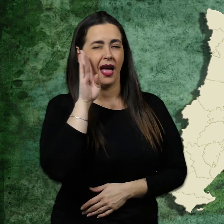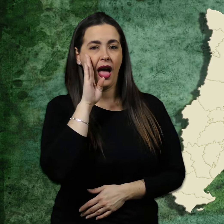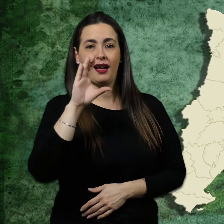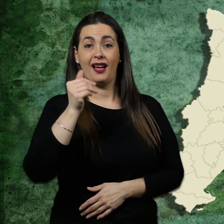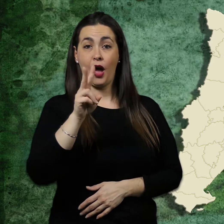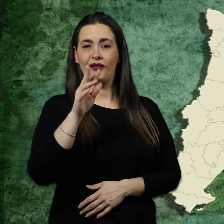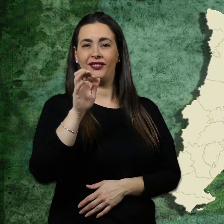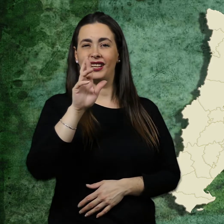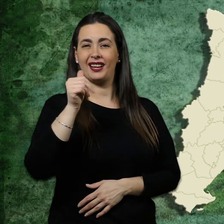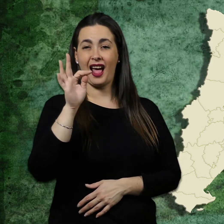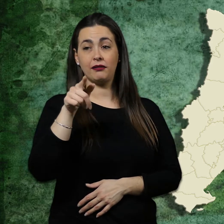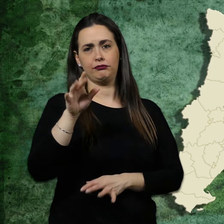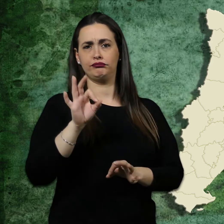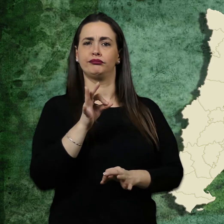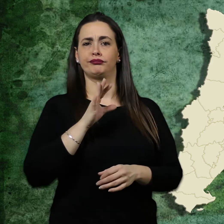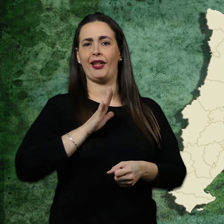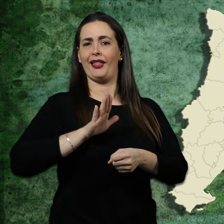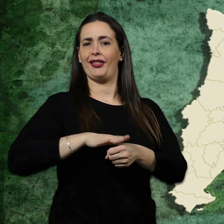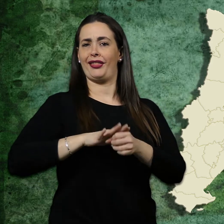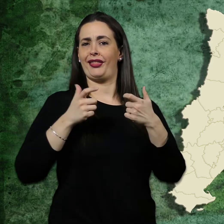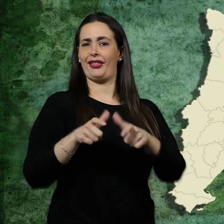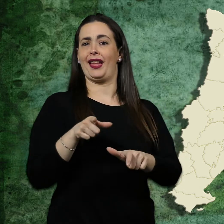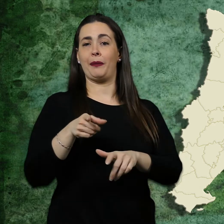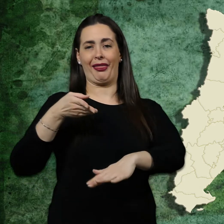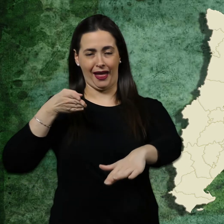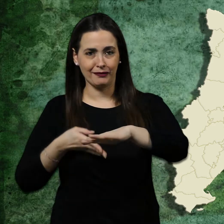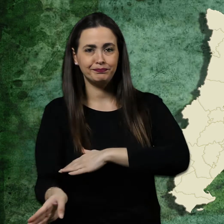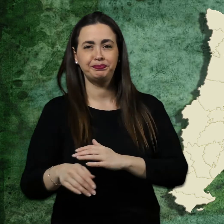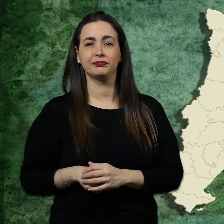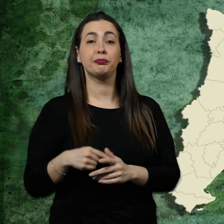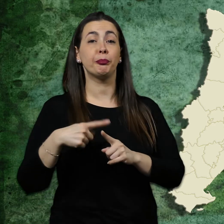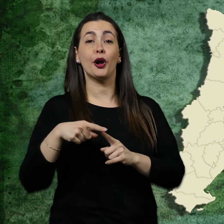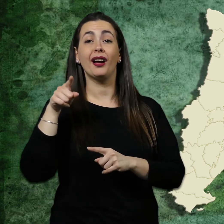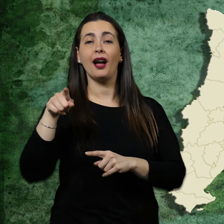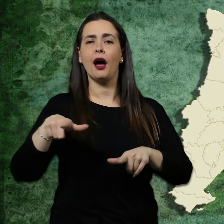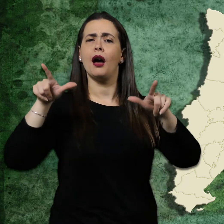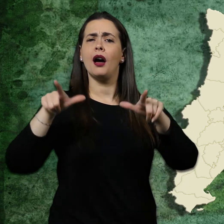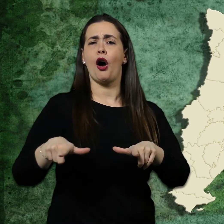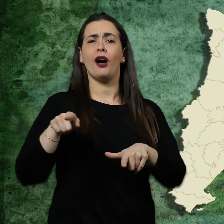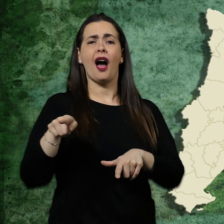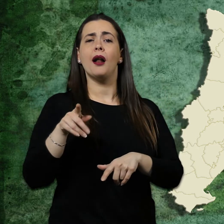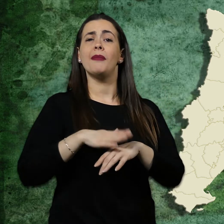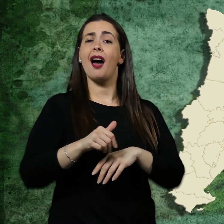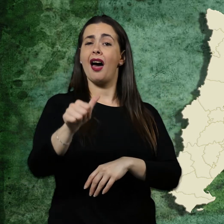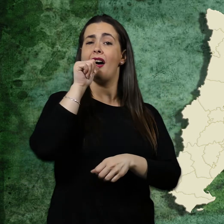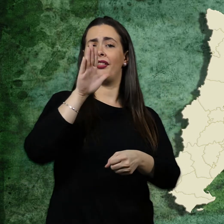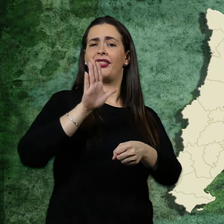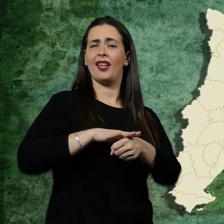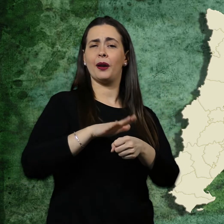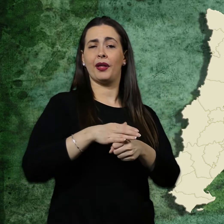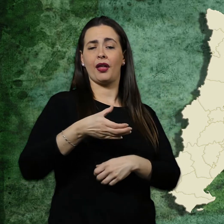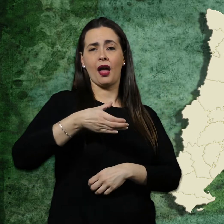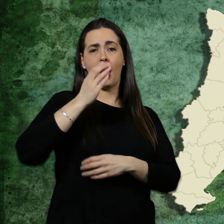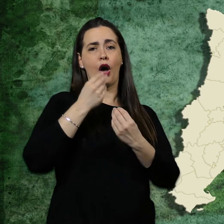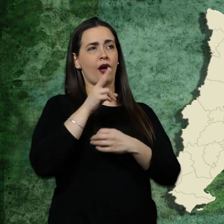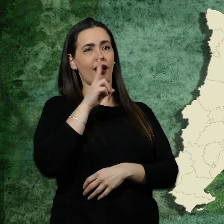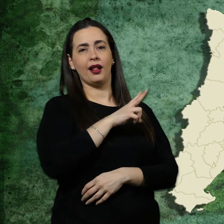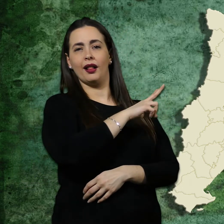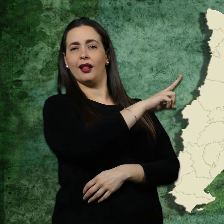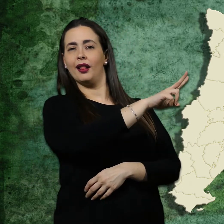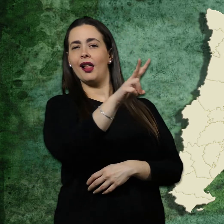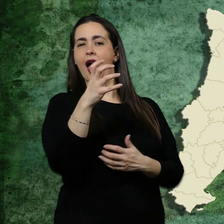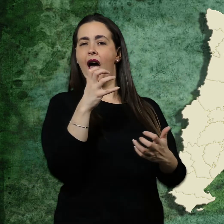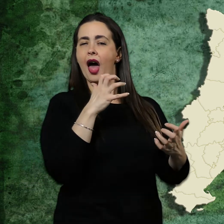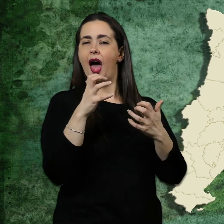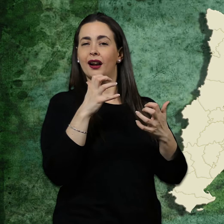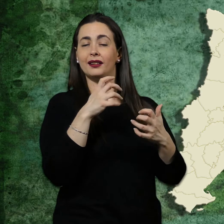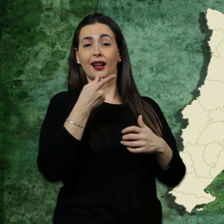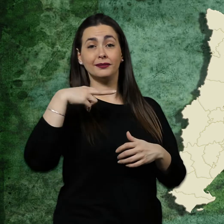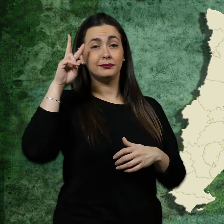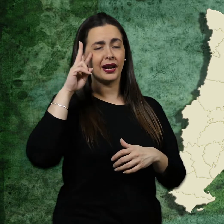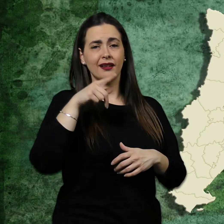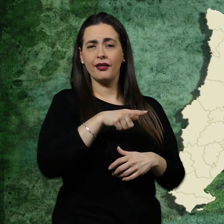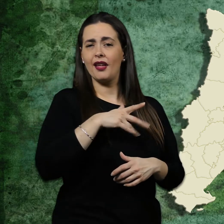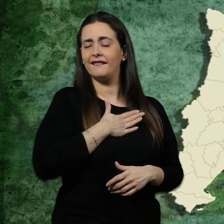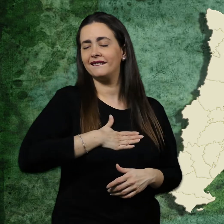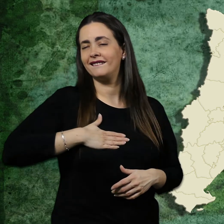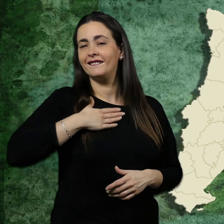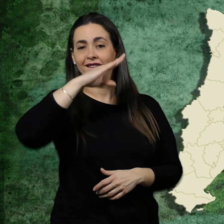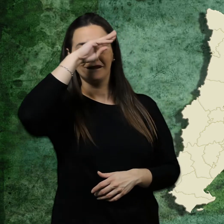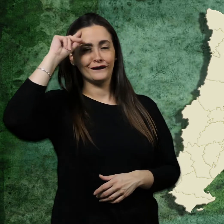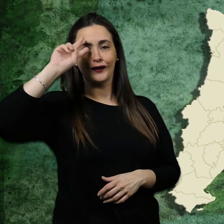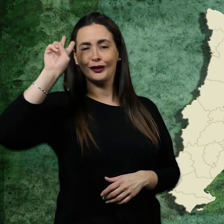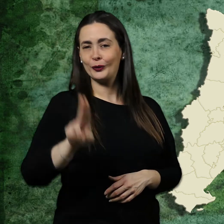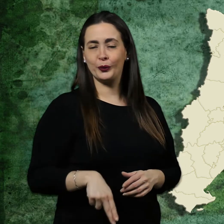Entrar a la cerveseria de Cau Ferrat, un local on el plaer de prendre una copa es barreja amb una experiència artística inoblidable.